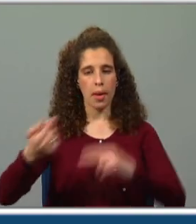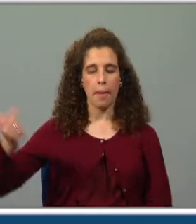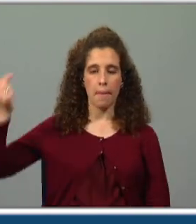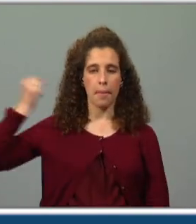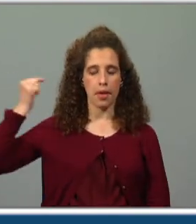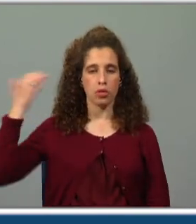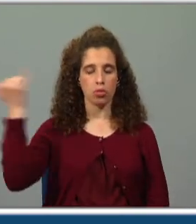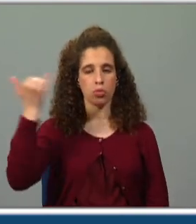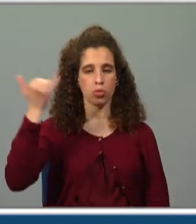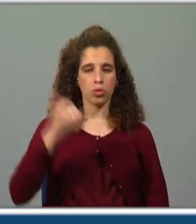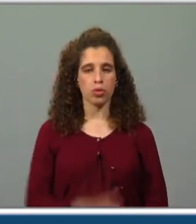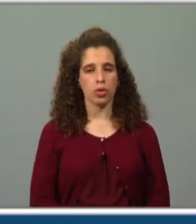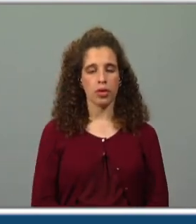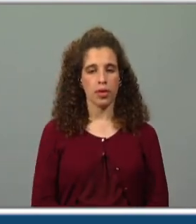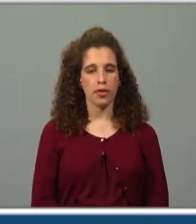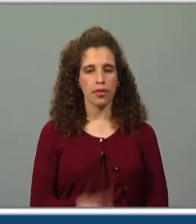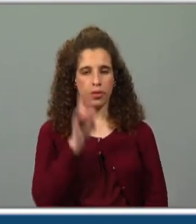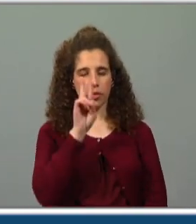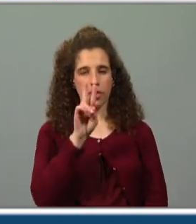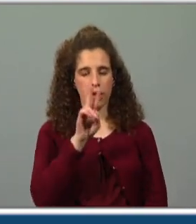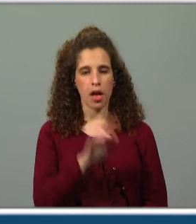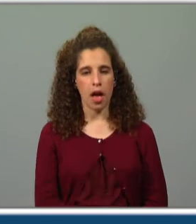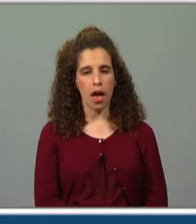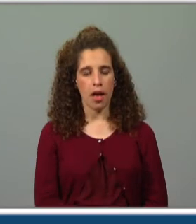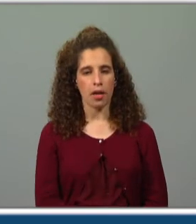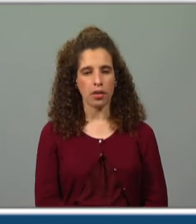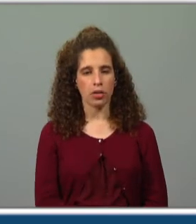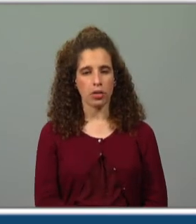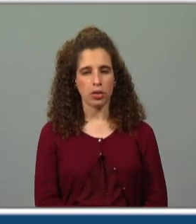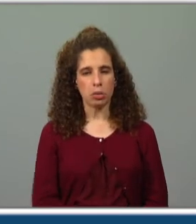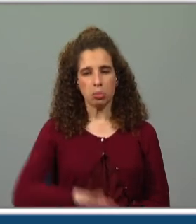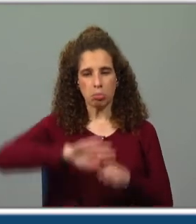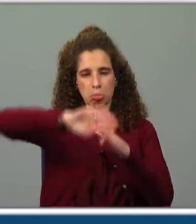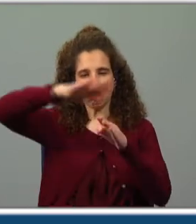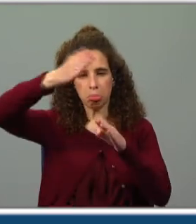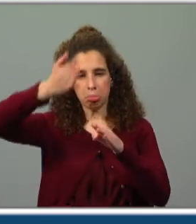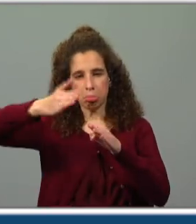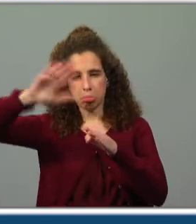segundo plano tínhamos o que vimos talvez ali uma celebrações um grande 背景 我們有我們所看到的也許有一個盛大的慶祝活動